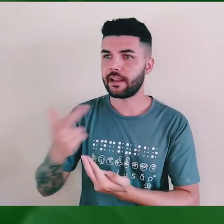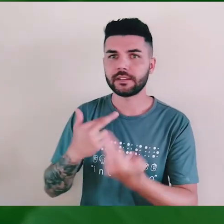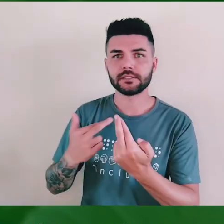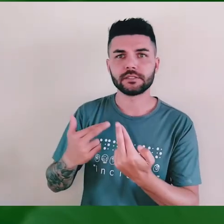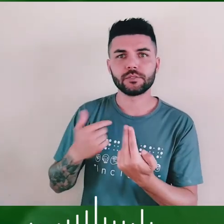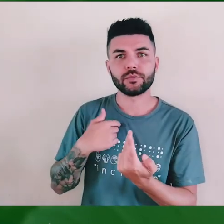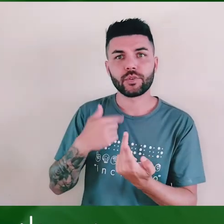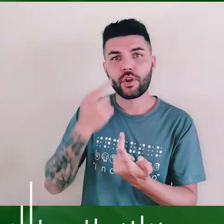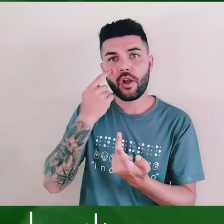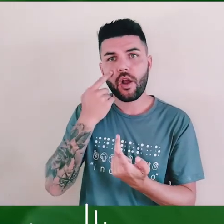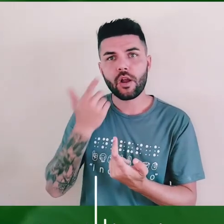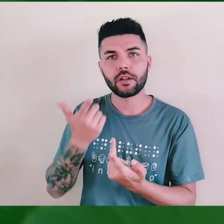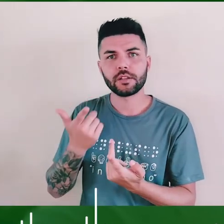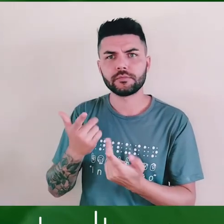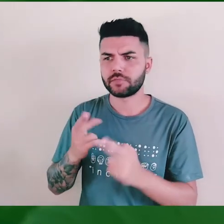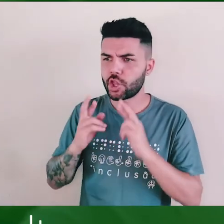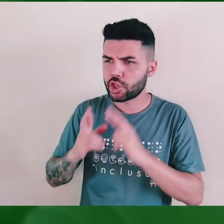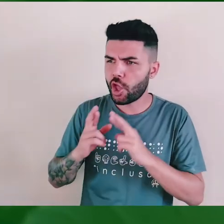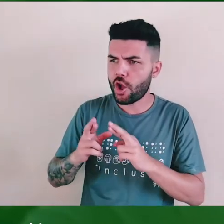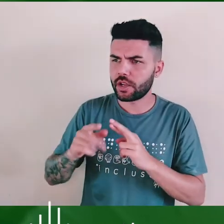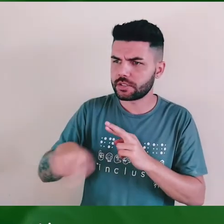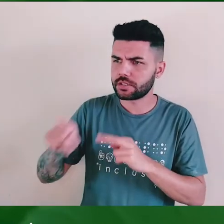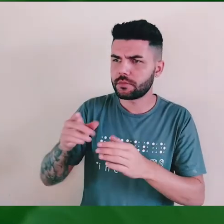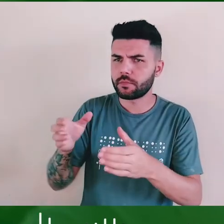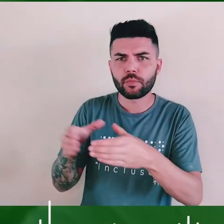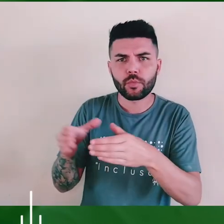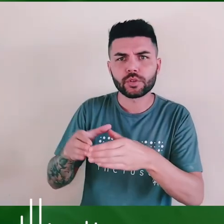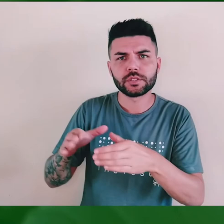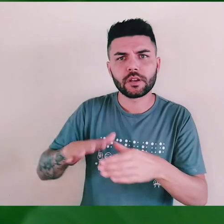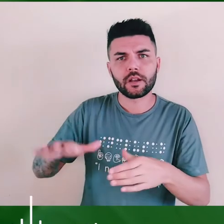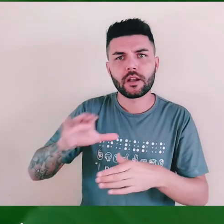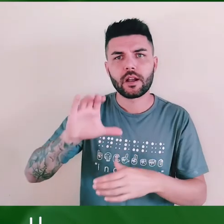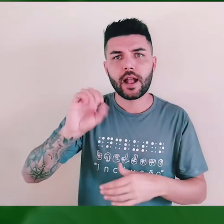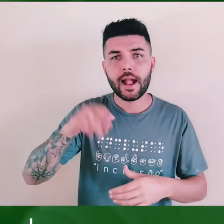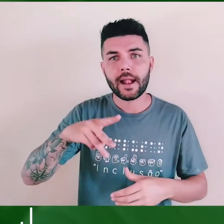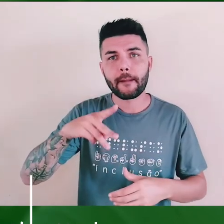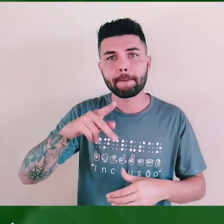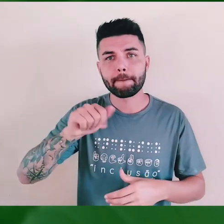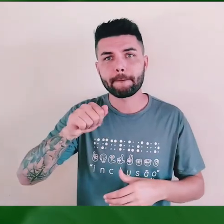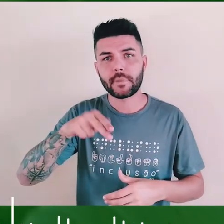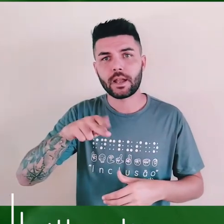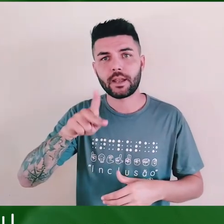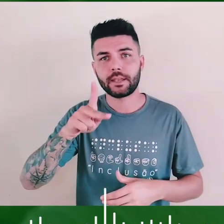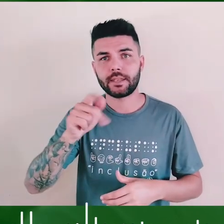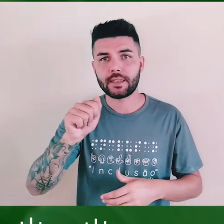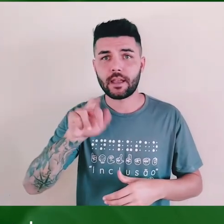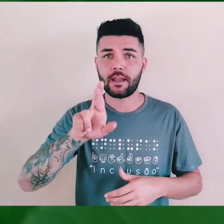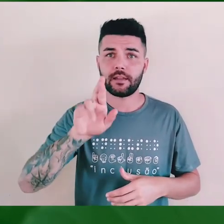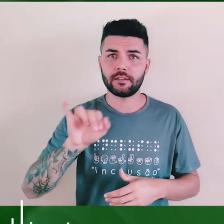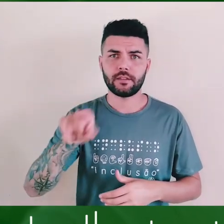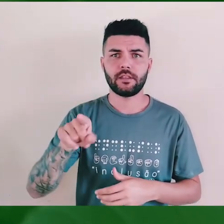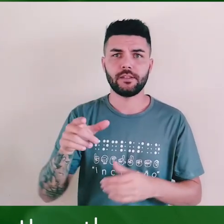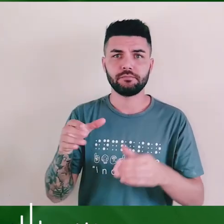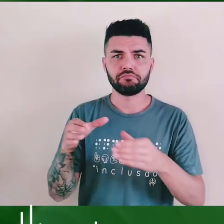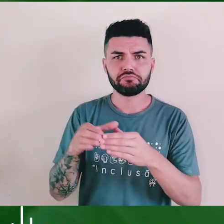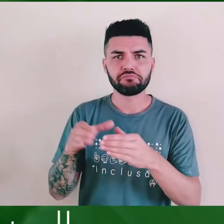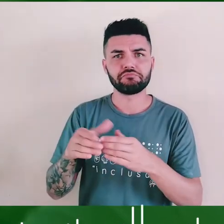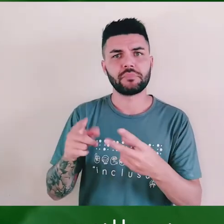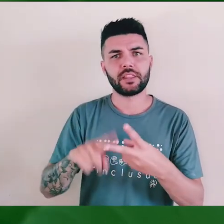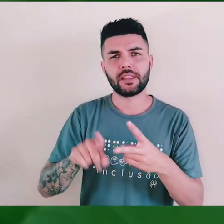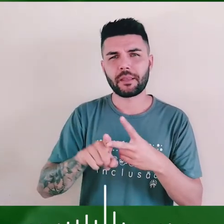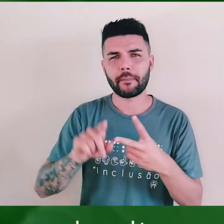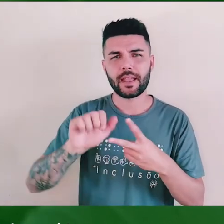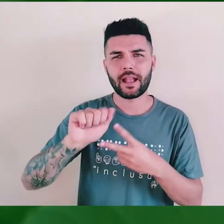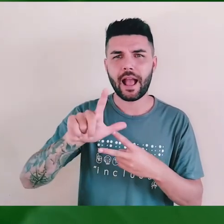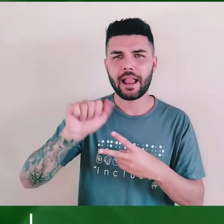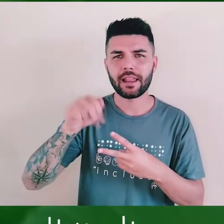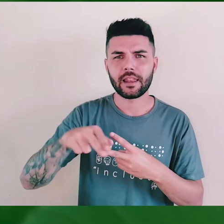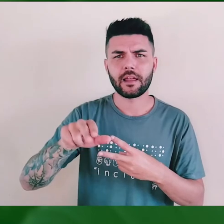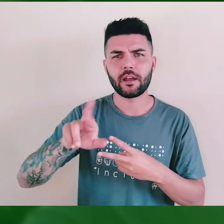acaba torcendo por essas pessoas. Provei o churrasco dele,